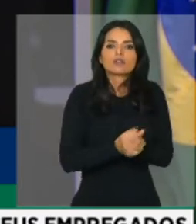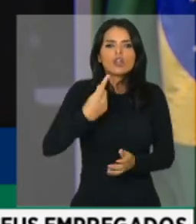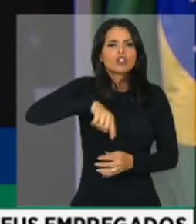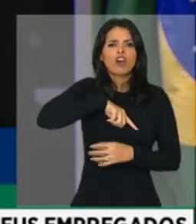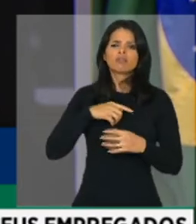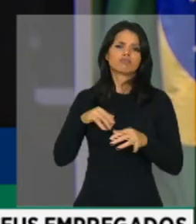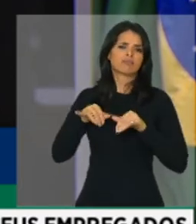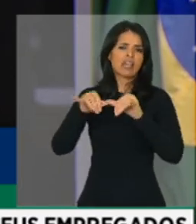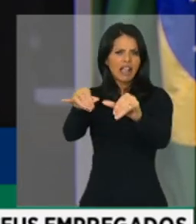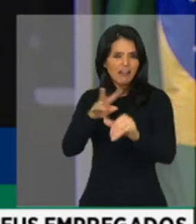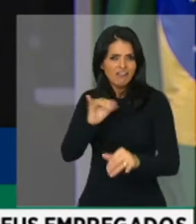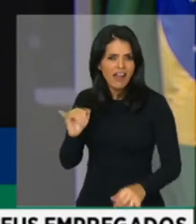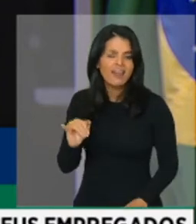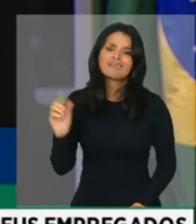VAI NUM MERCADO E NÓS TEMOS PESSOAS PRA FAZER ESTOU COM